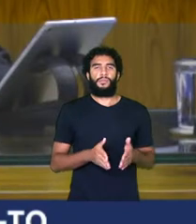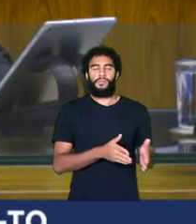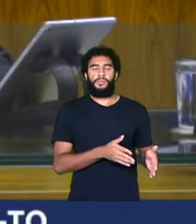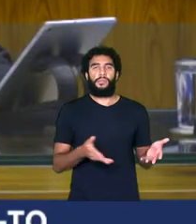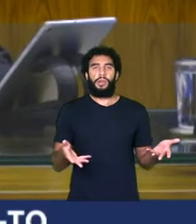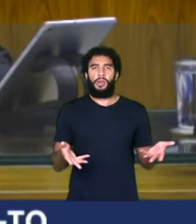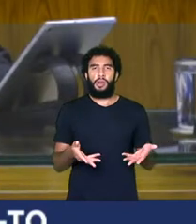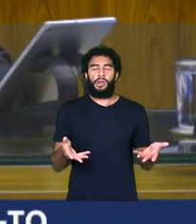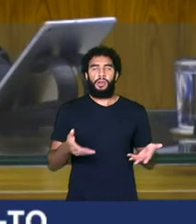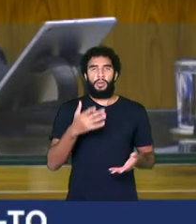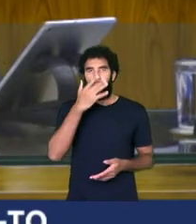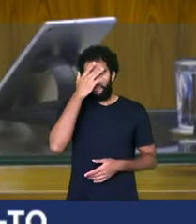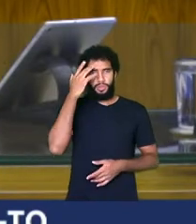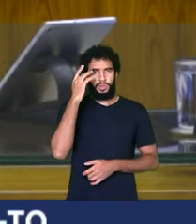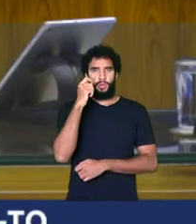AGORA O GAÚCHO, HENRIQUE FONTANA. COM VOCÊ, DEPUTADO